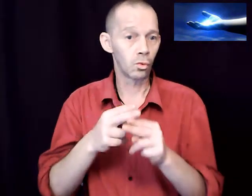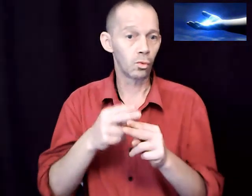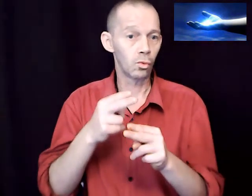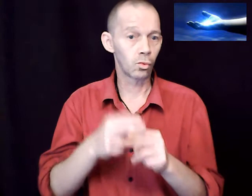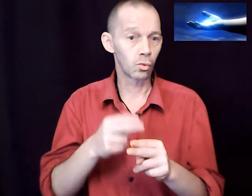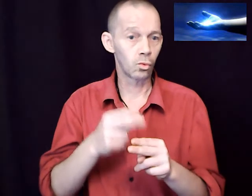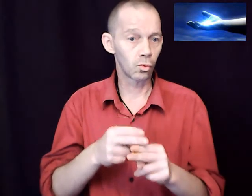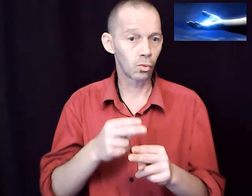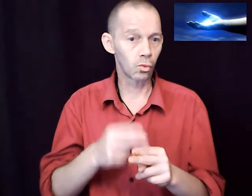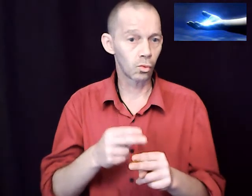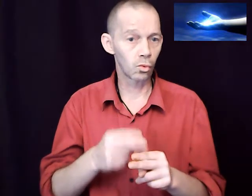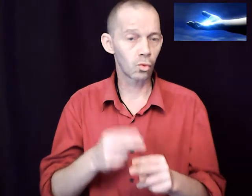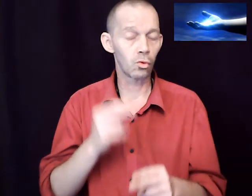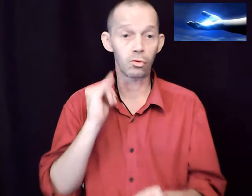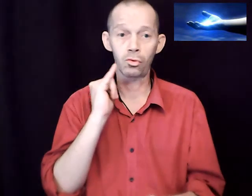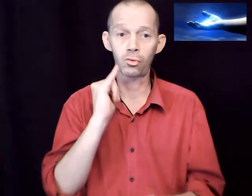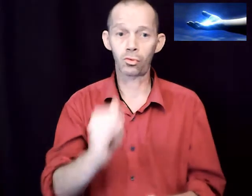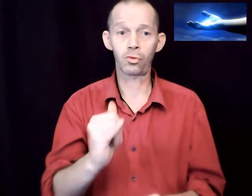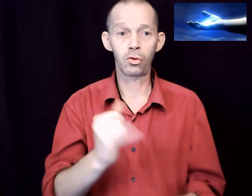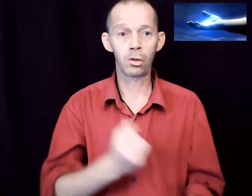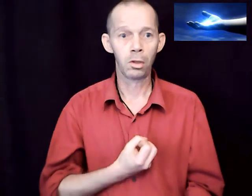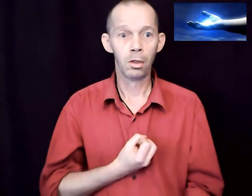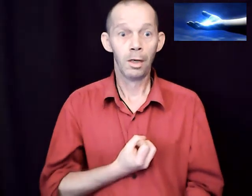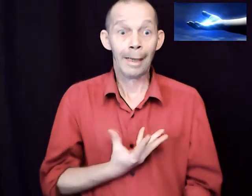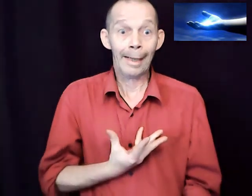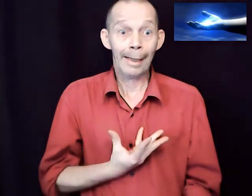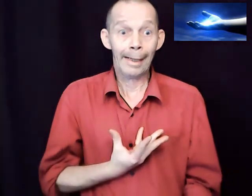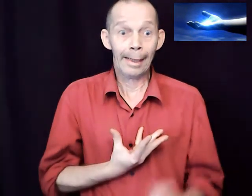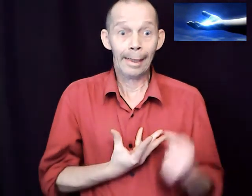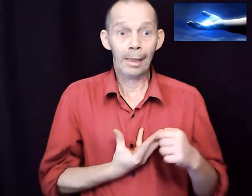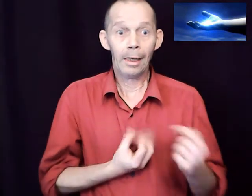Dis son nom chacun des Archanges jusqu'à la palpitation du coeur.